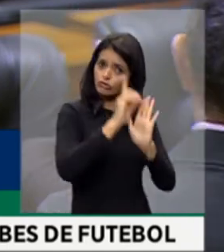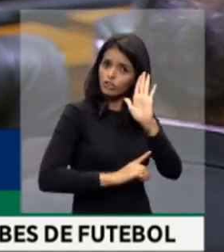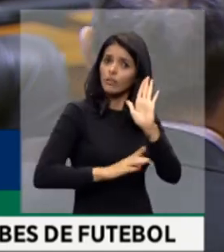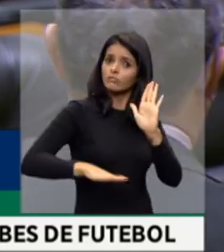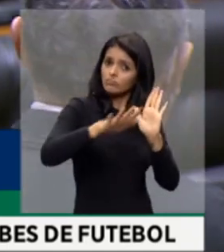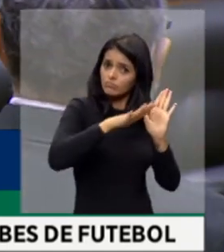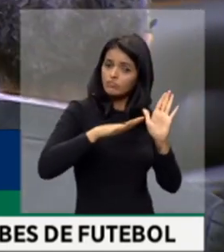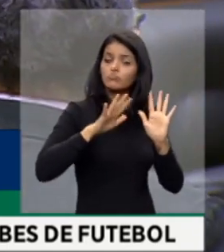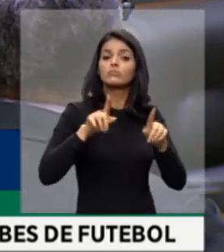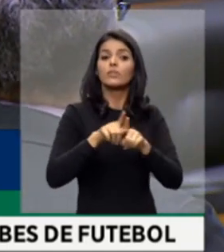ARNALDO? ESTÁ AÍ ?! VOLTO PARA A DEPUTADA FERNANDA, COMO